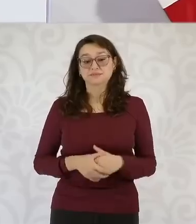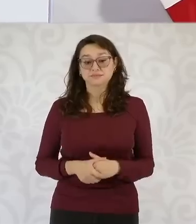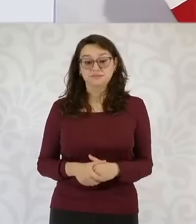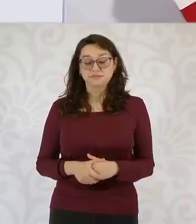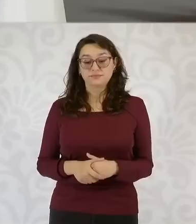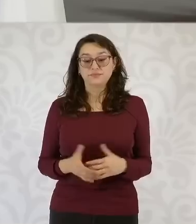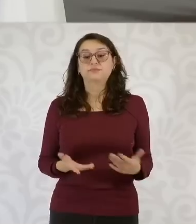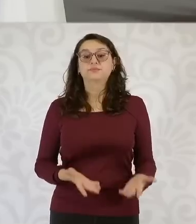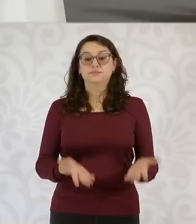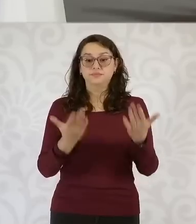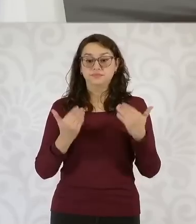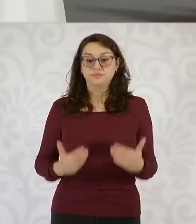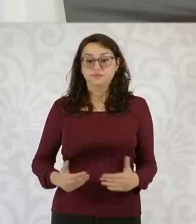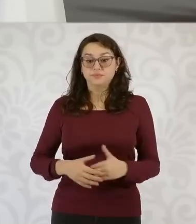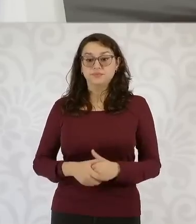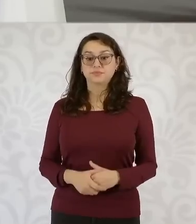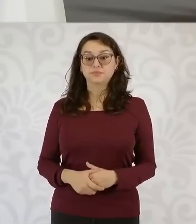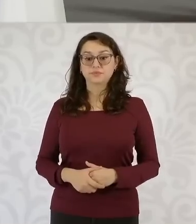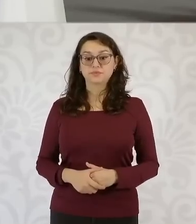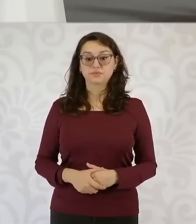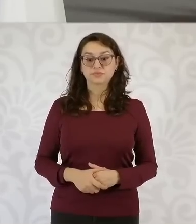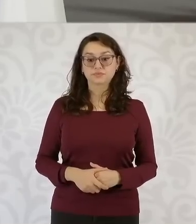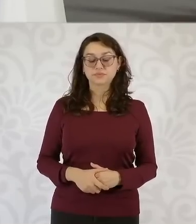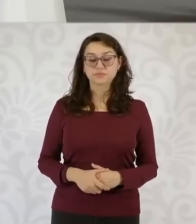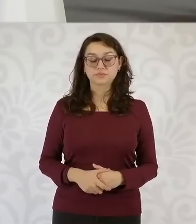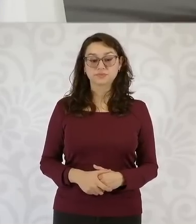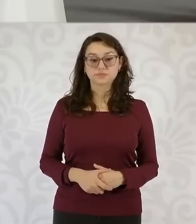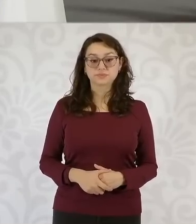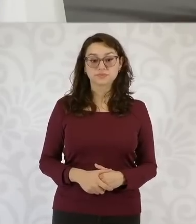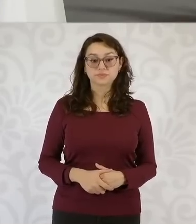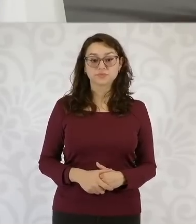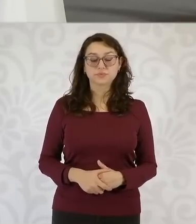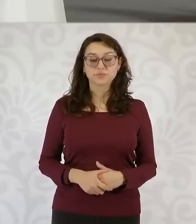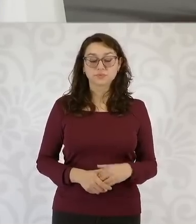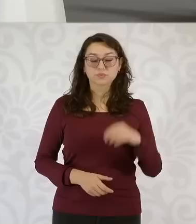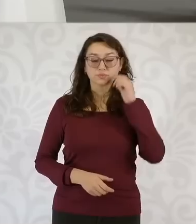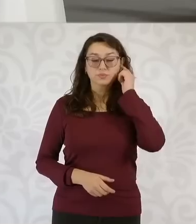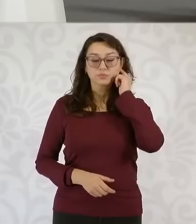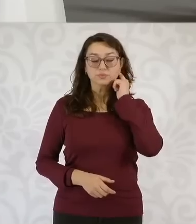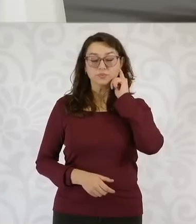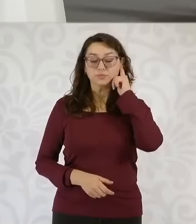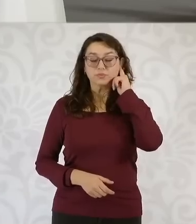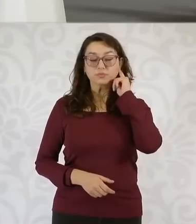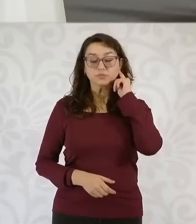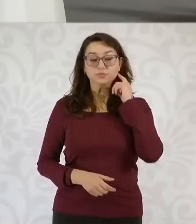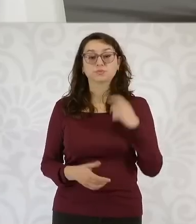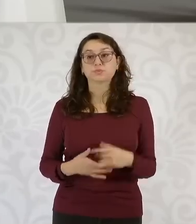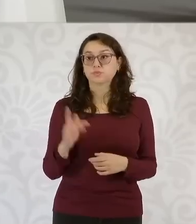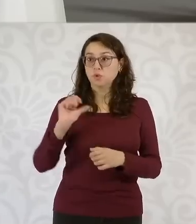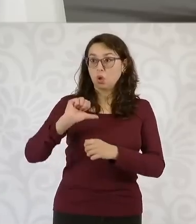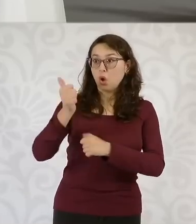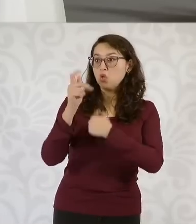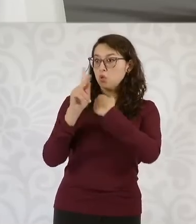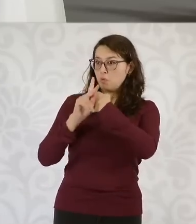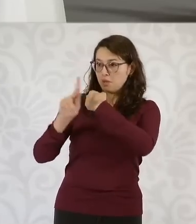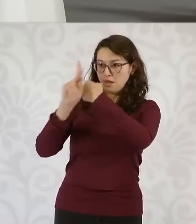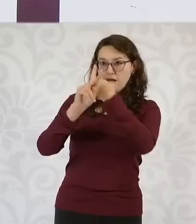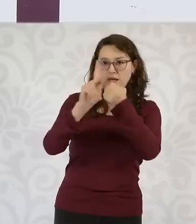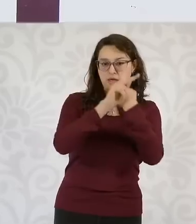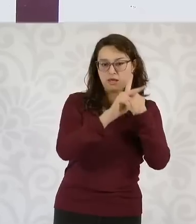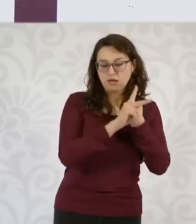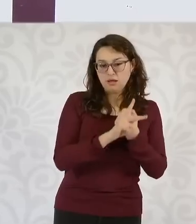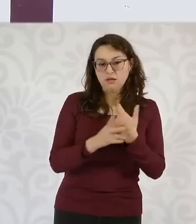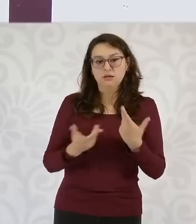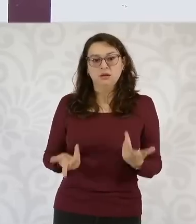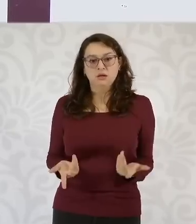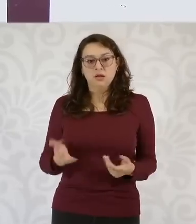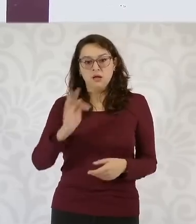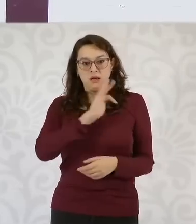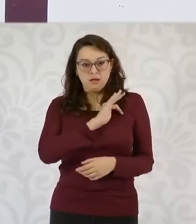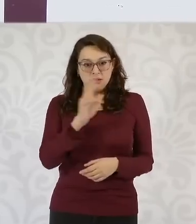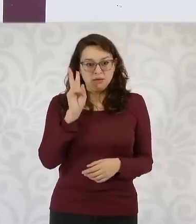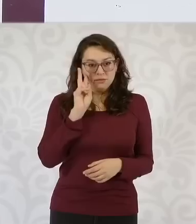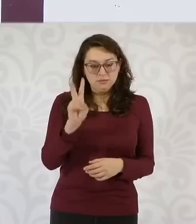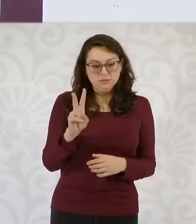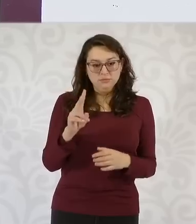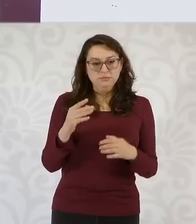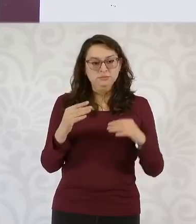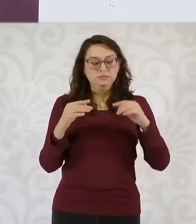siguiente por favor ahora vamos a compararnos con varios países de aquí para arriba estoy